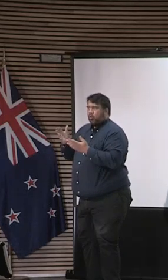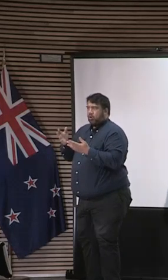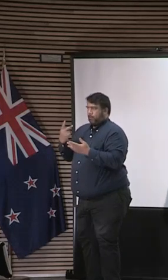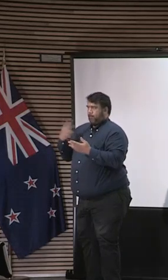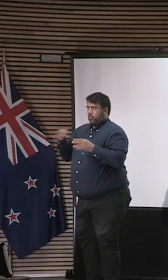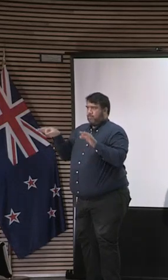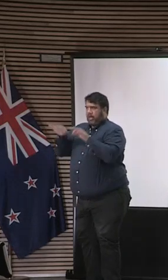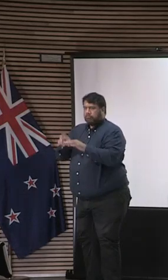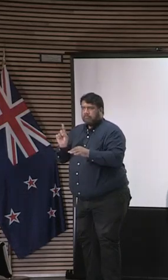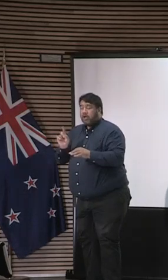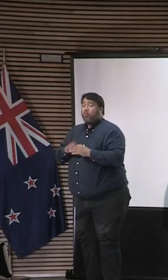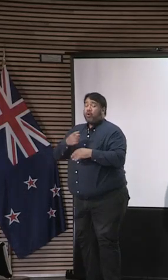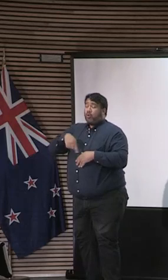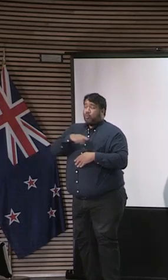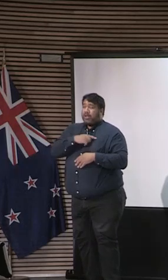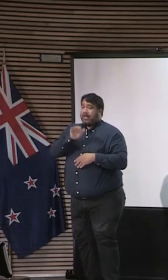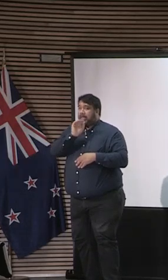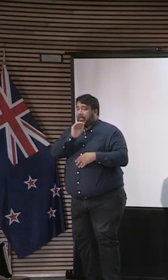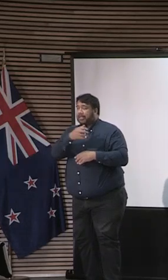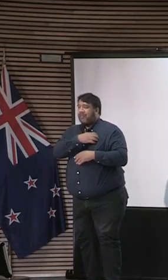nga taone nui e whakaatu ana i etahi o nga utu o te taratahi?